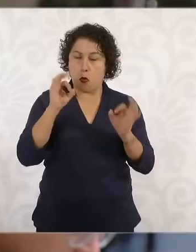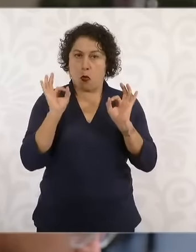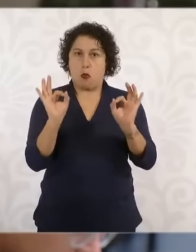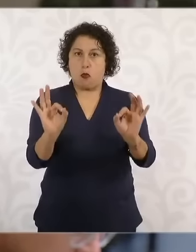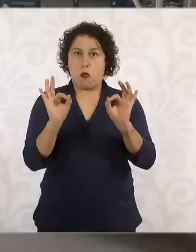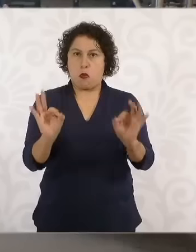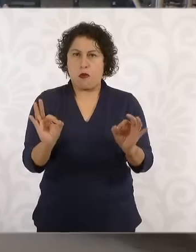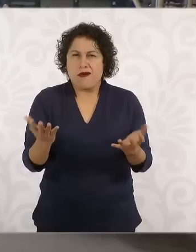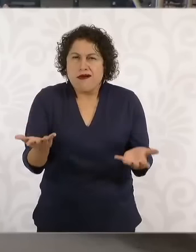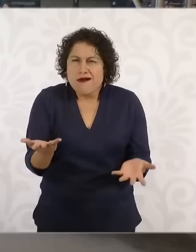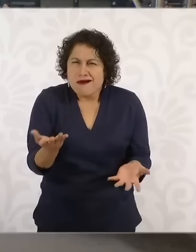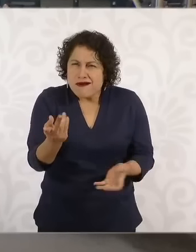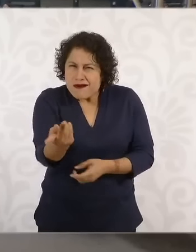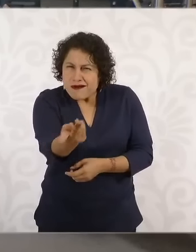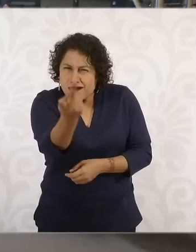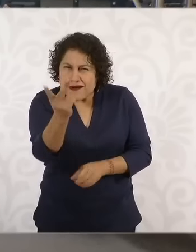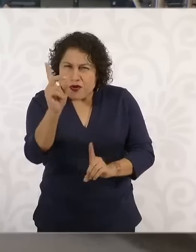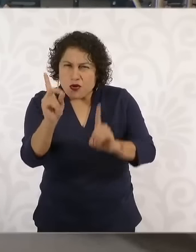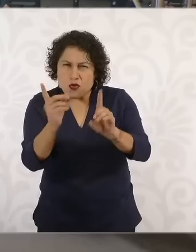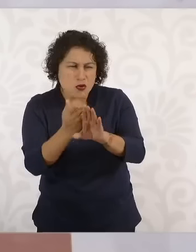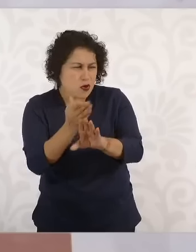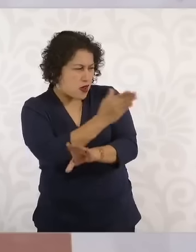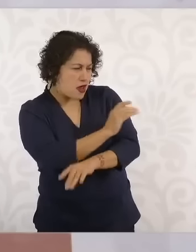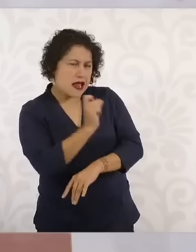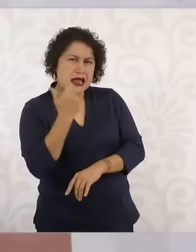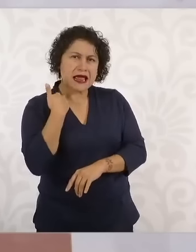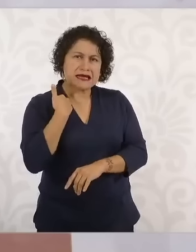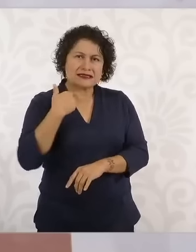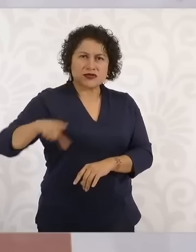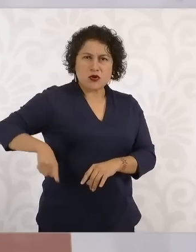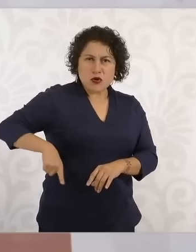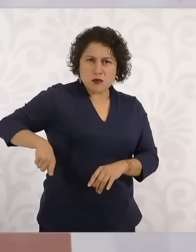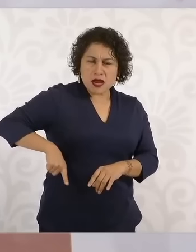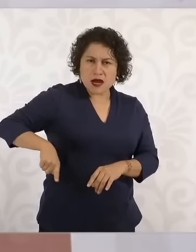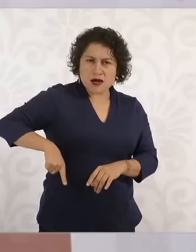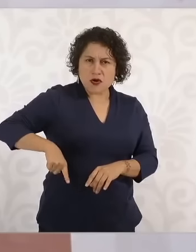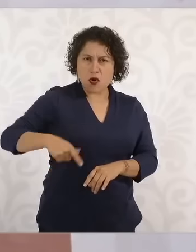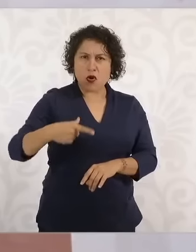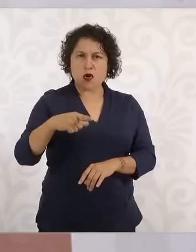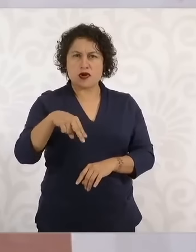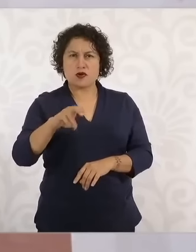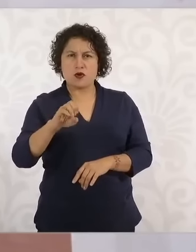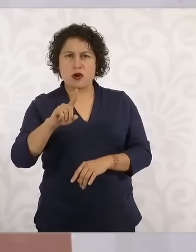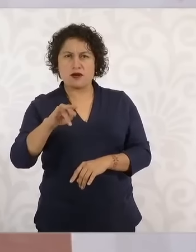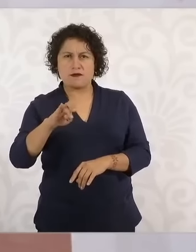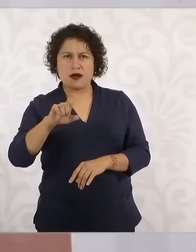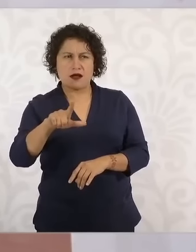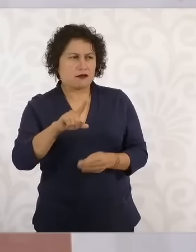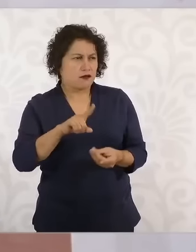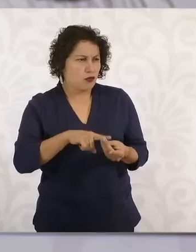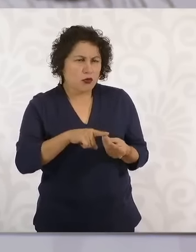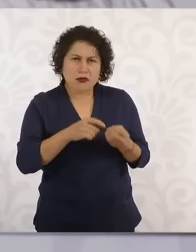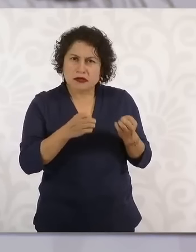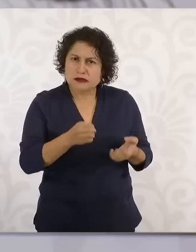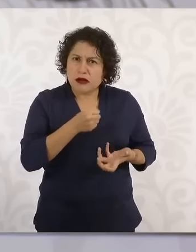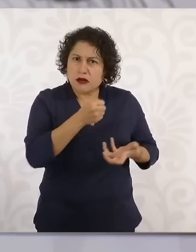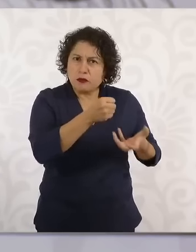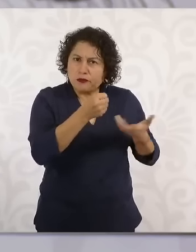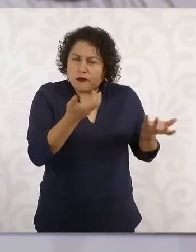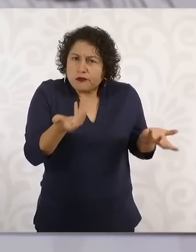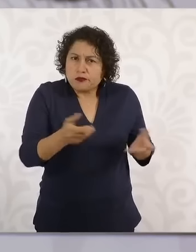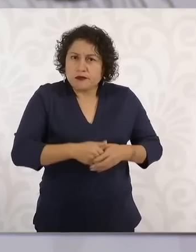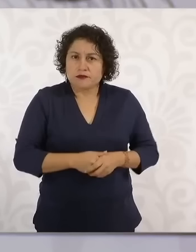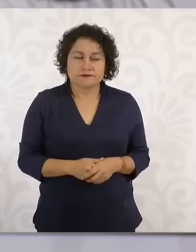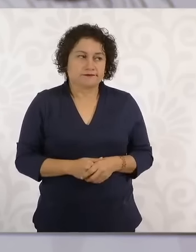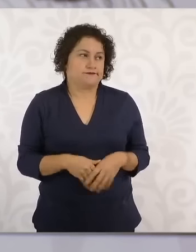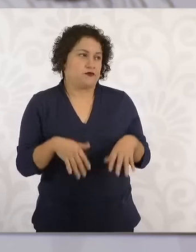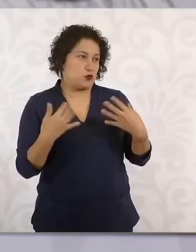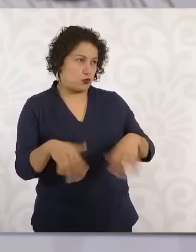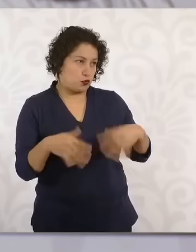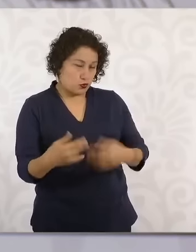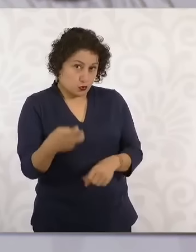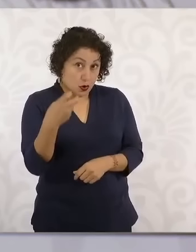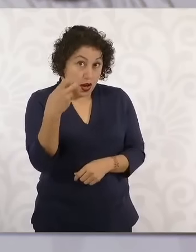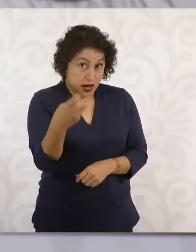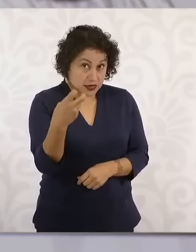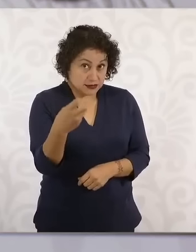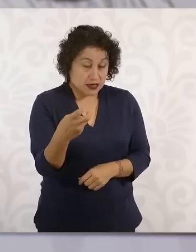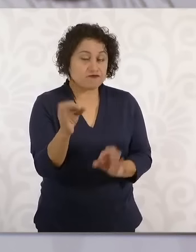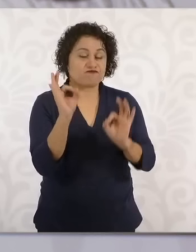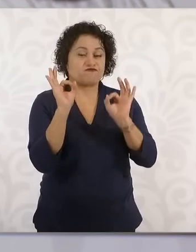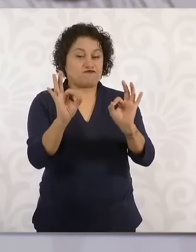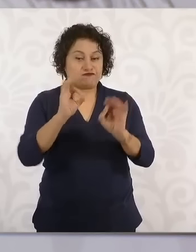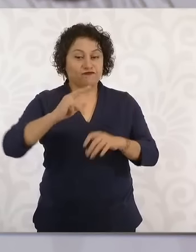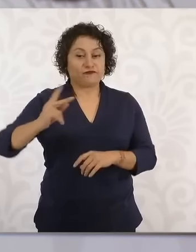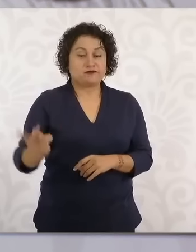Pues es una buena pregunta. Fíjese, son dos temas cuando tres tres uno e hay más